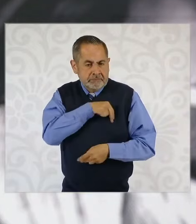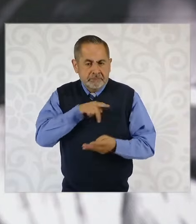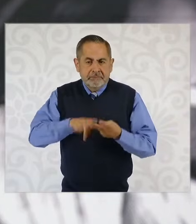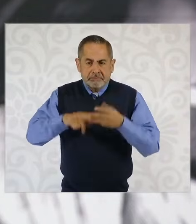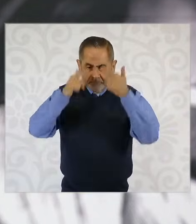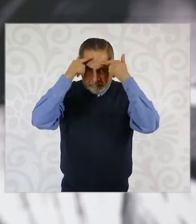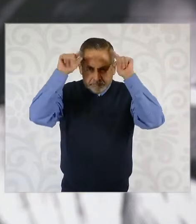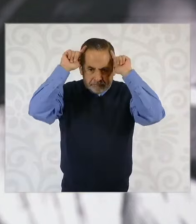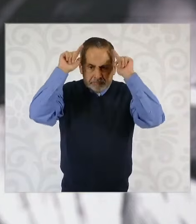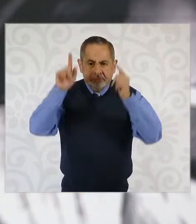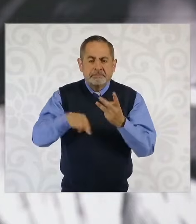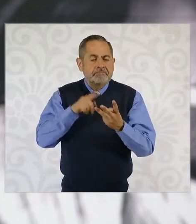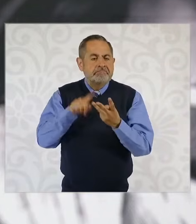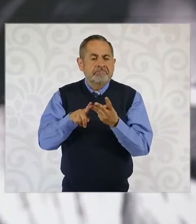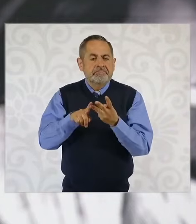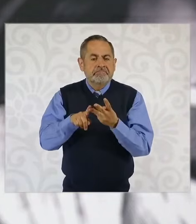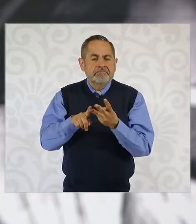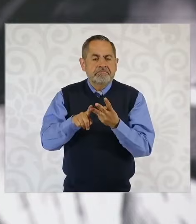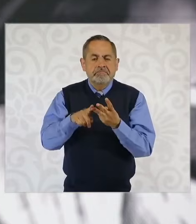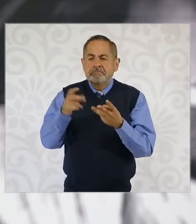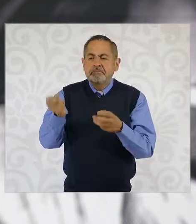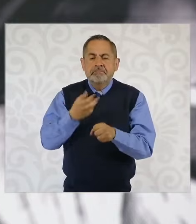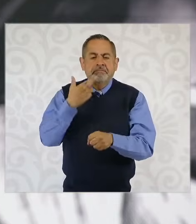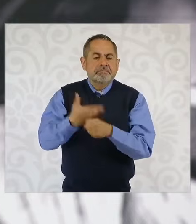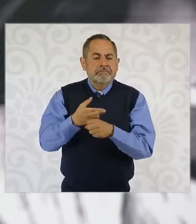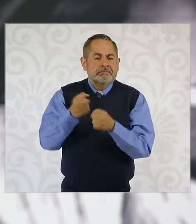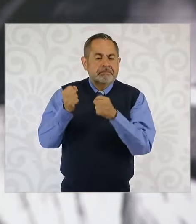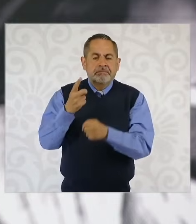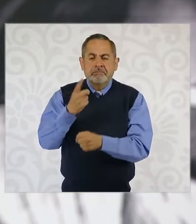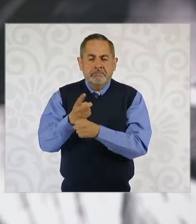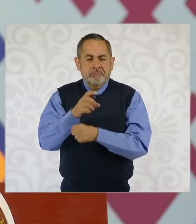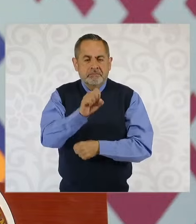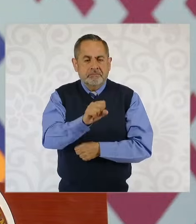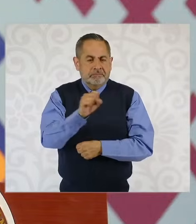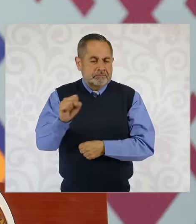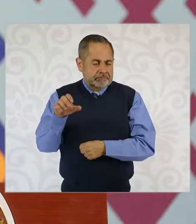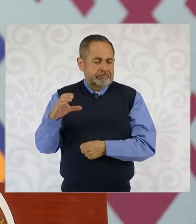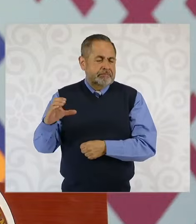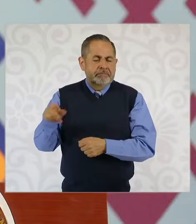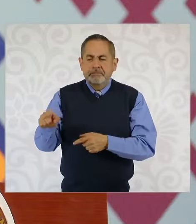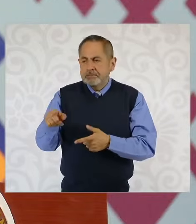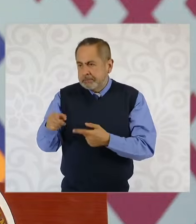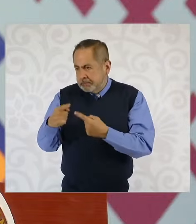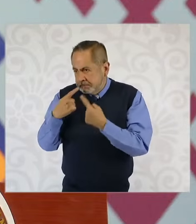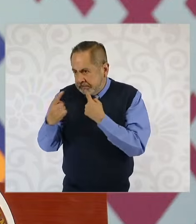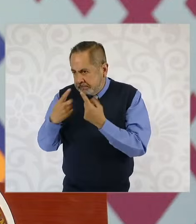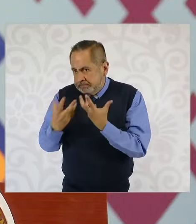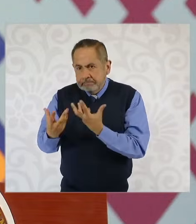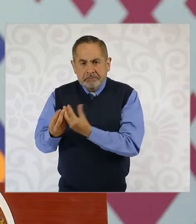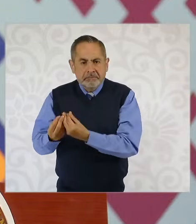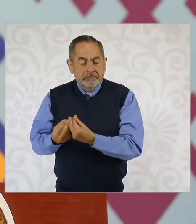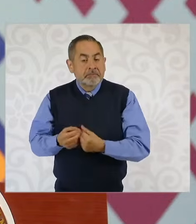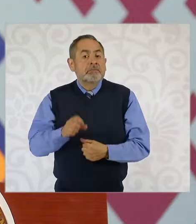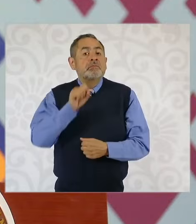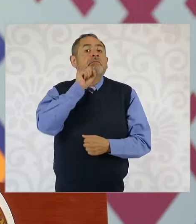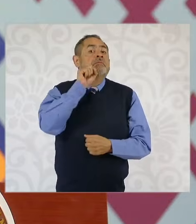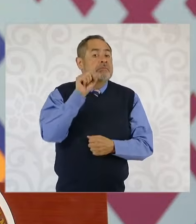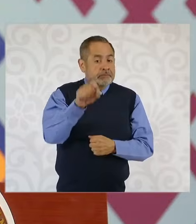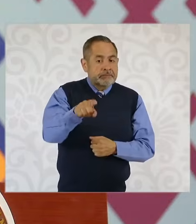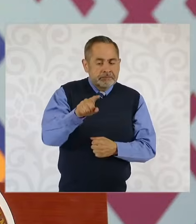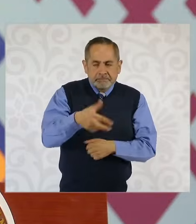la Secretaría de Seguridad Ciudadana eh al mismo tiempo en la parte técnica de la logística lo que